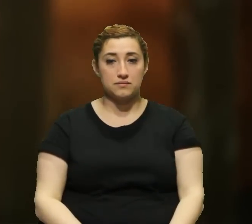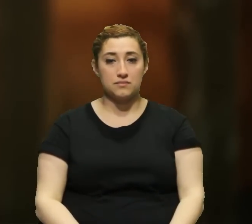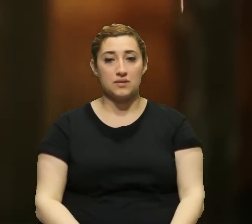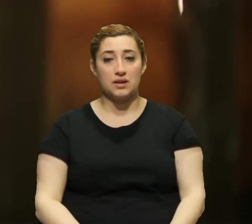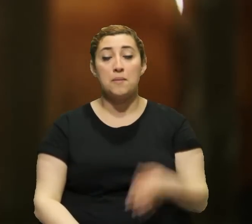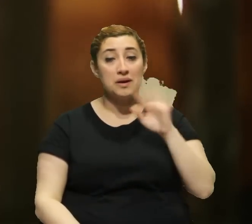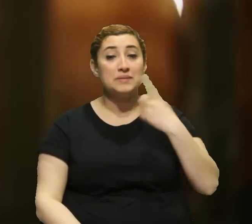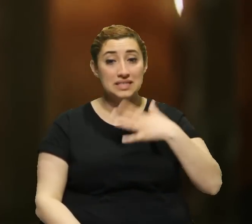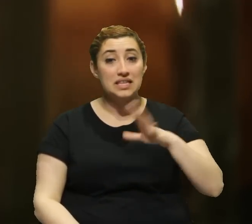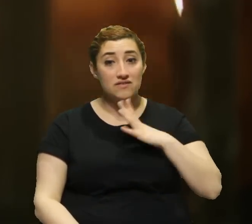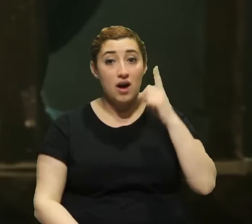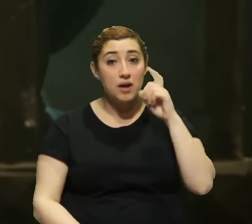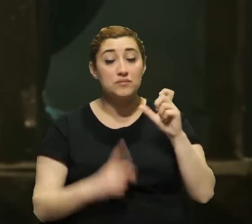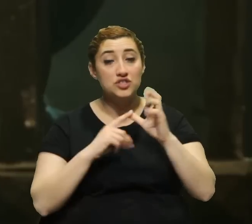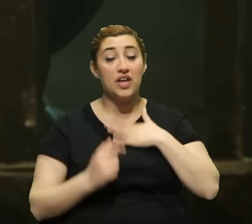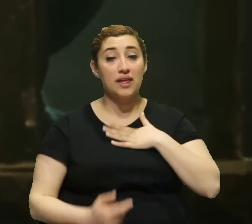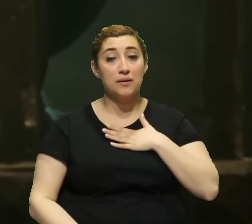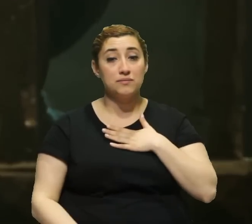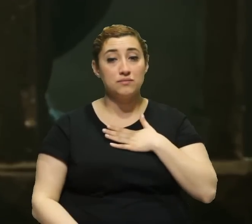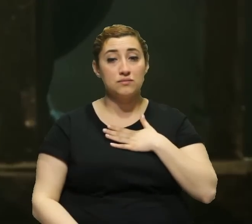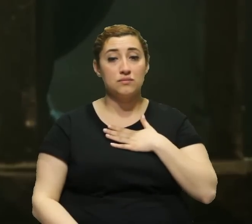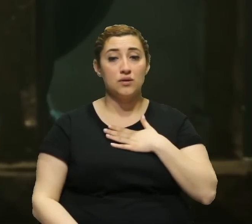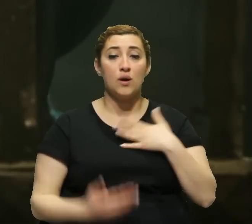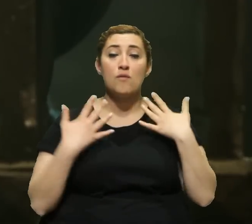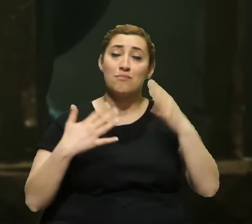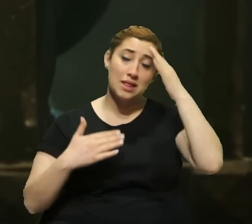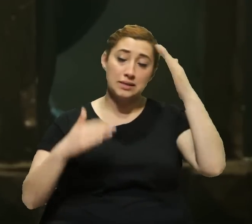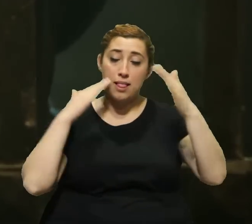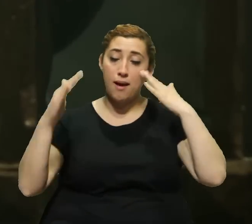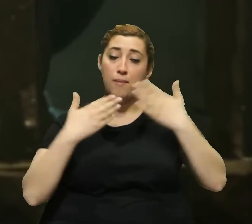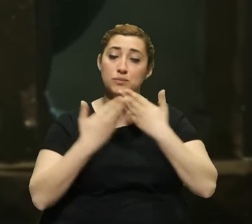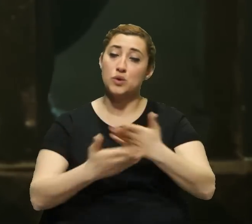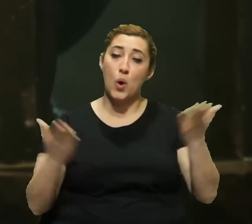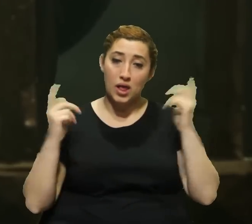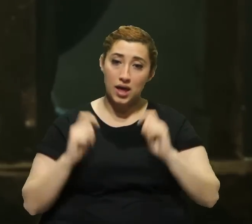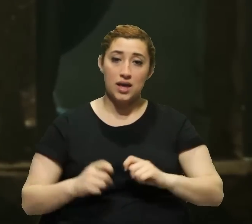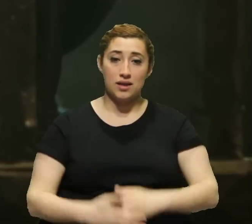Var mıdır başka bir arzunuz Şeyh’im? Bol selam edin ihvanımıza.